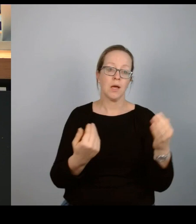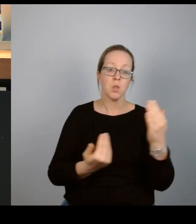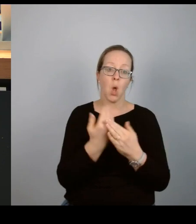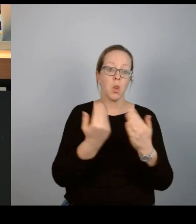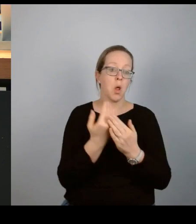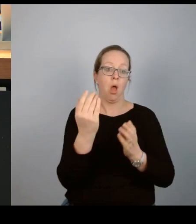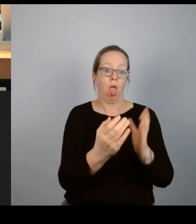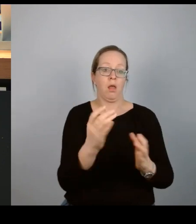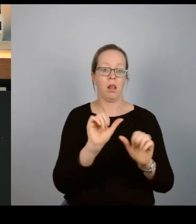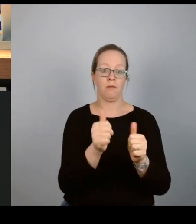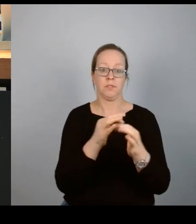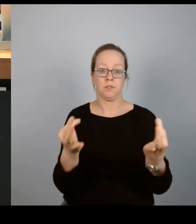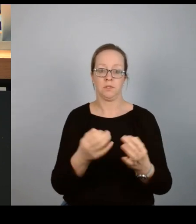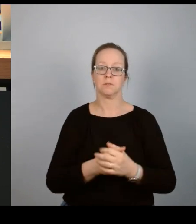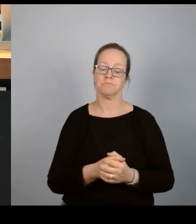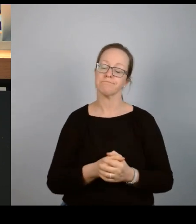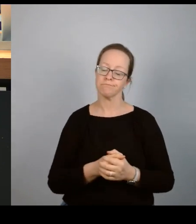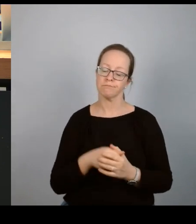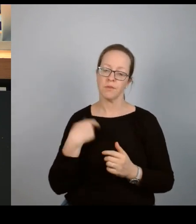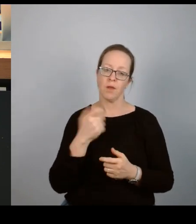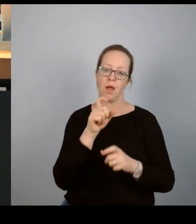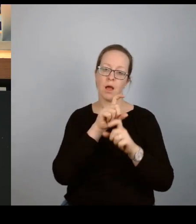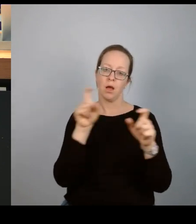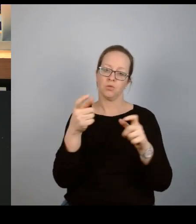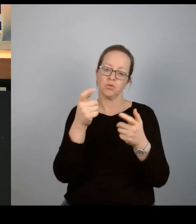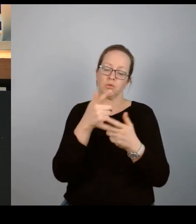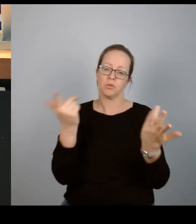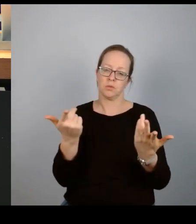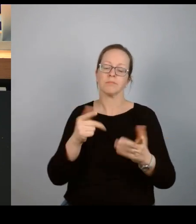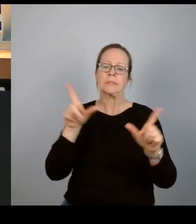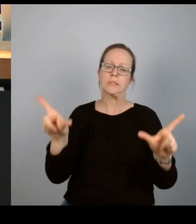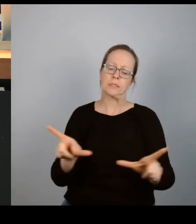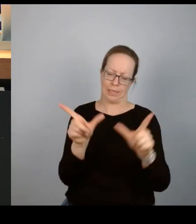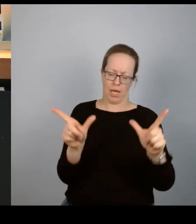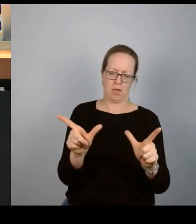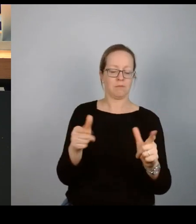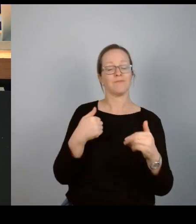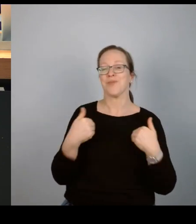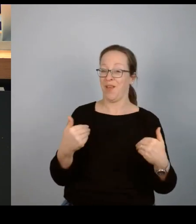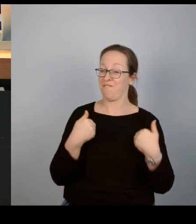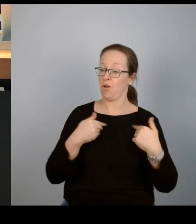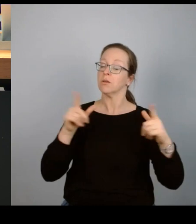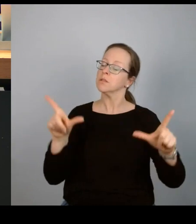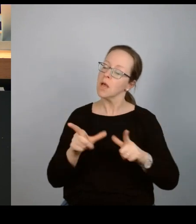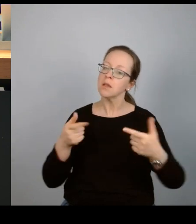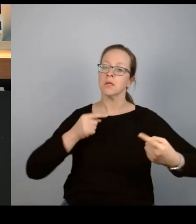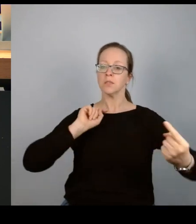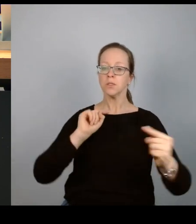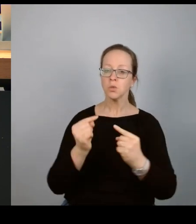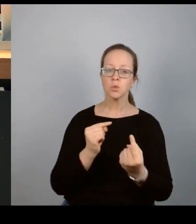auch etwas finden, damit wir schneller werden in Berlin und das wir den Verkehr optimieren können, und zwar für alle, und Sie haben es